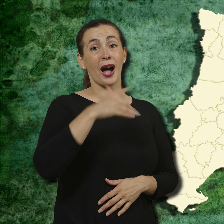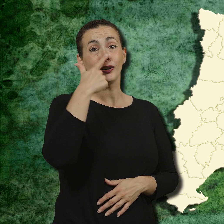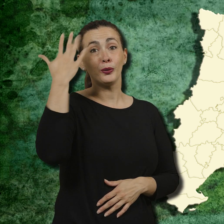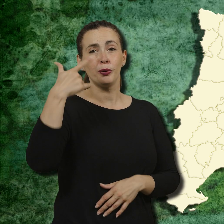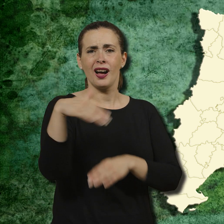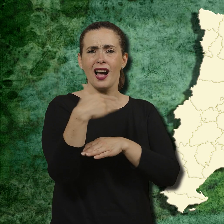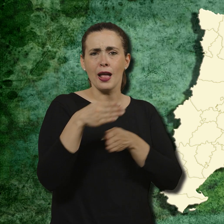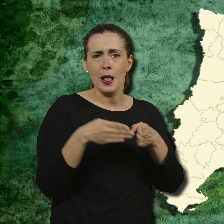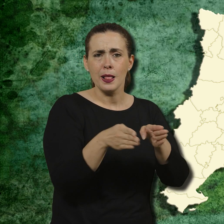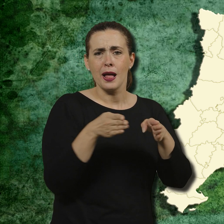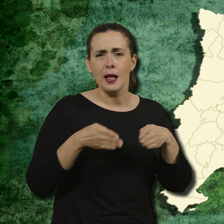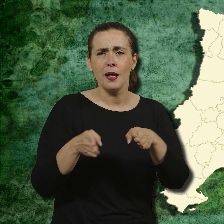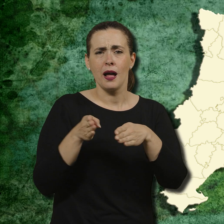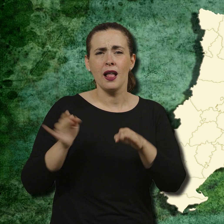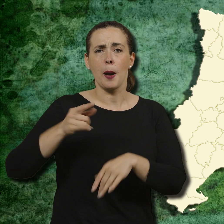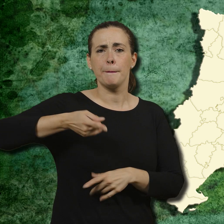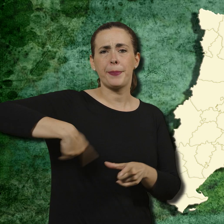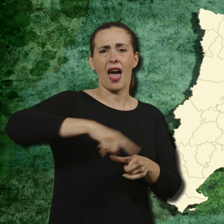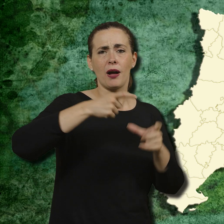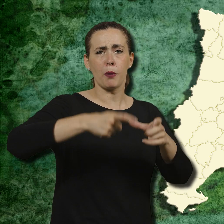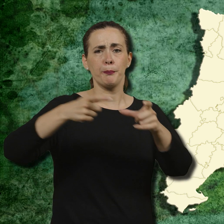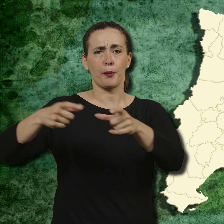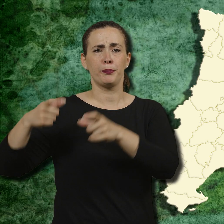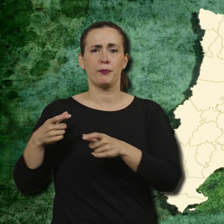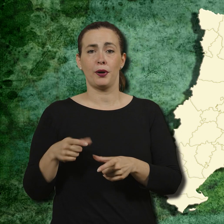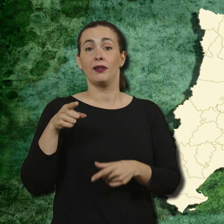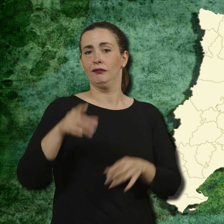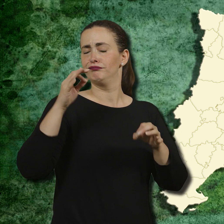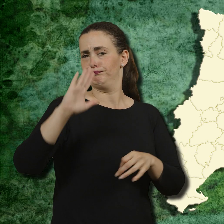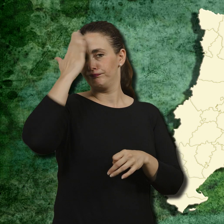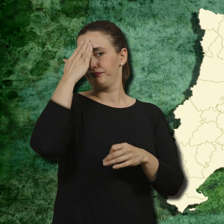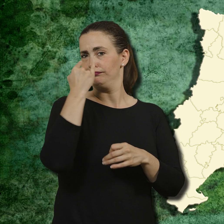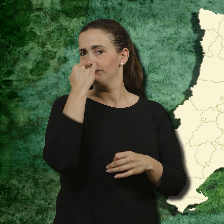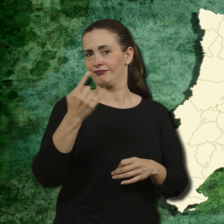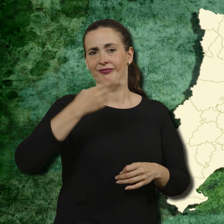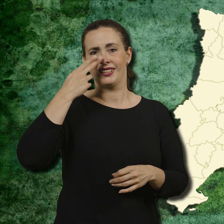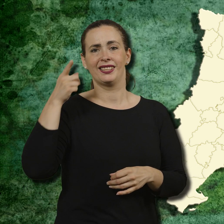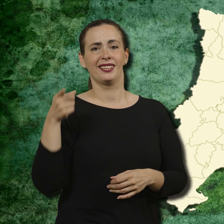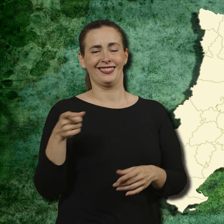El nucli antic, amb els seus carrerons i places, és el principal indret d’interès del municipi.